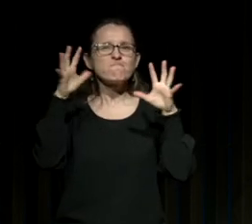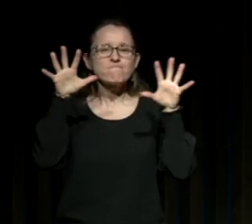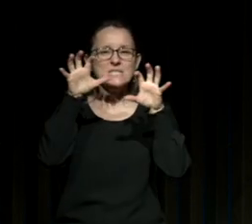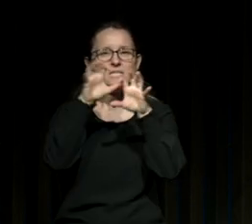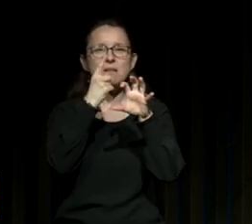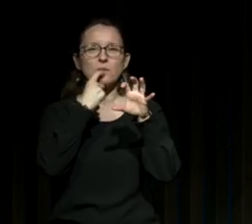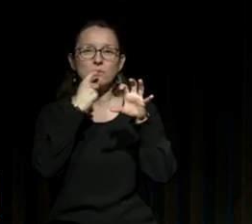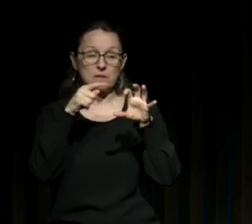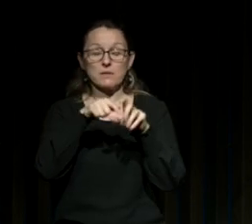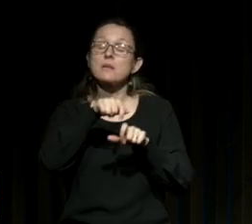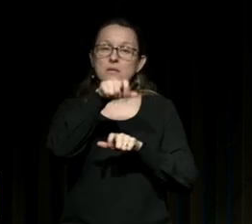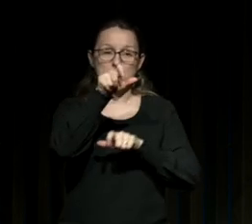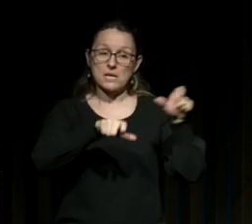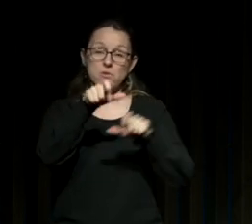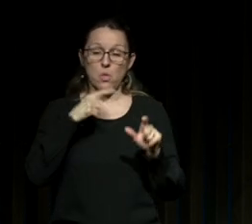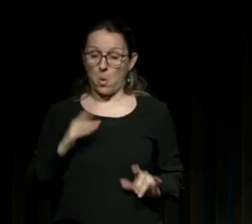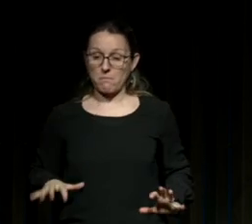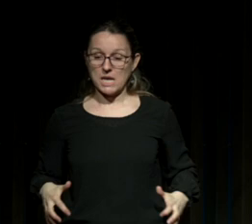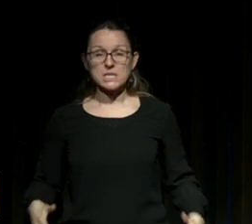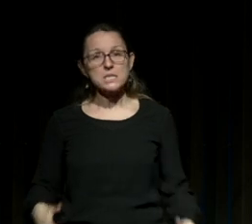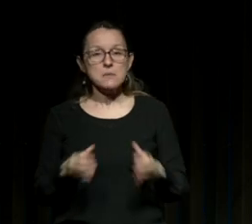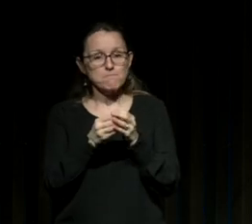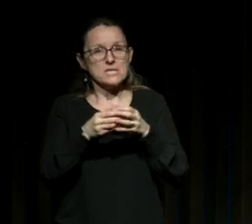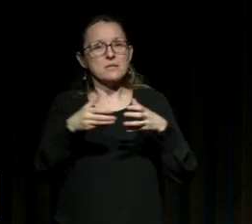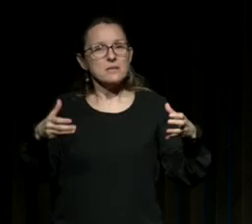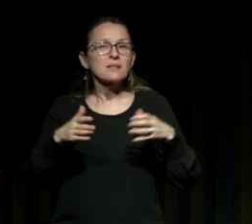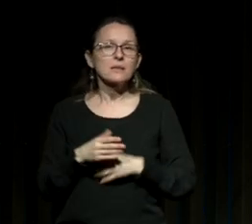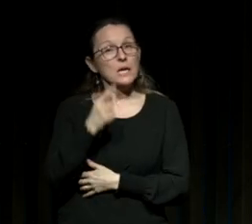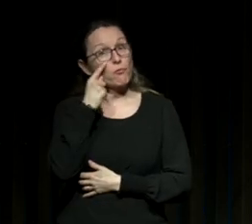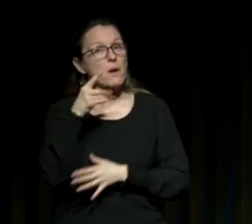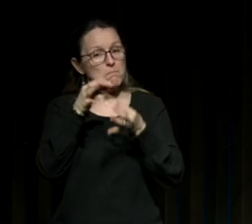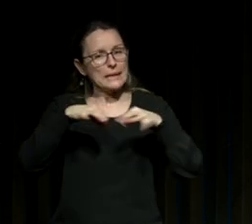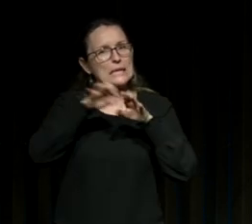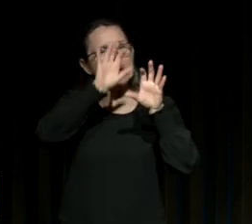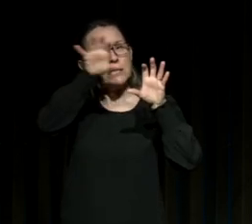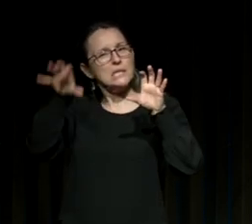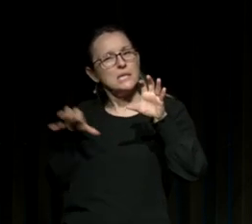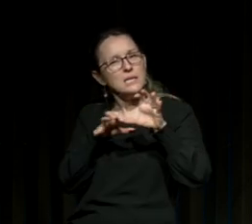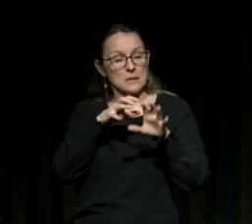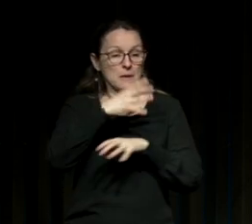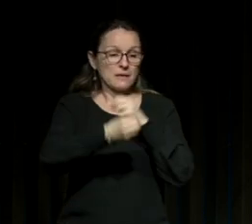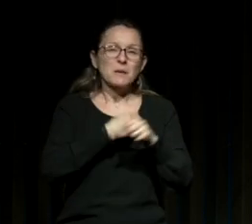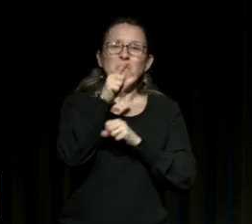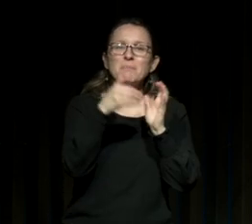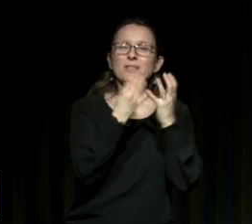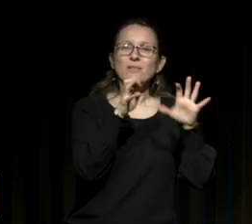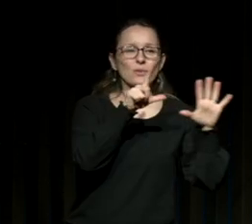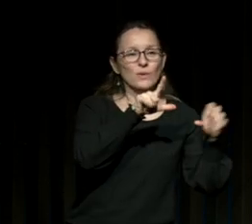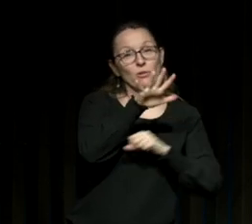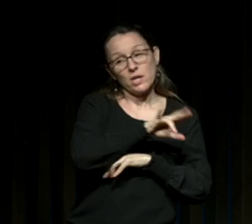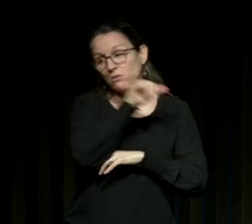dans le pays concerné et vous voyez qu'il ya beaucoup de pays entre 1975 et 2014 qui sont